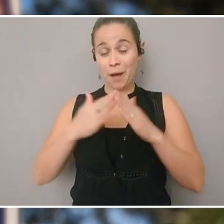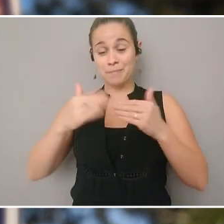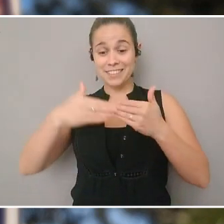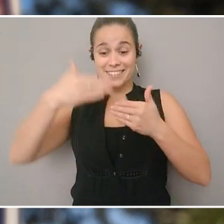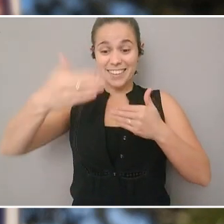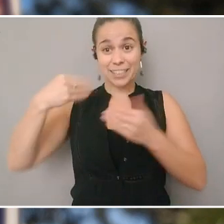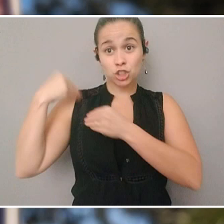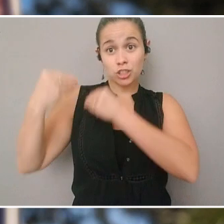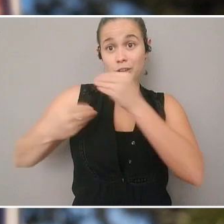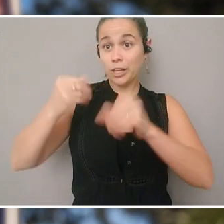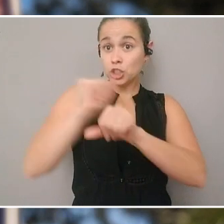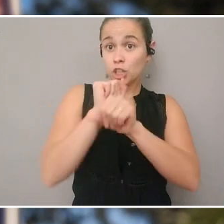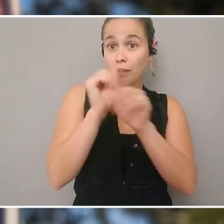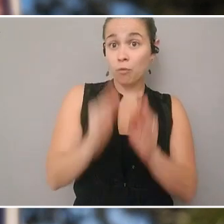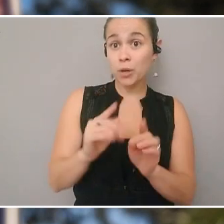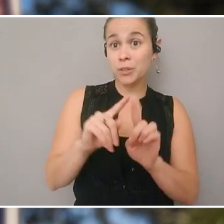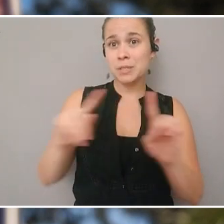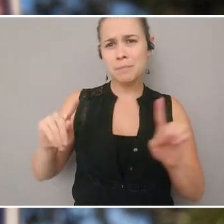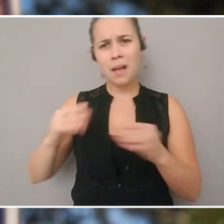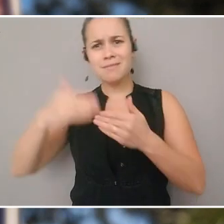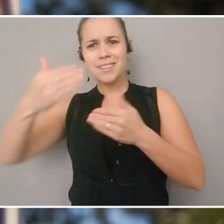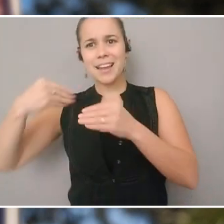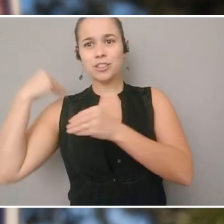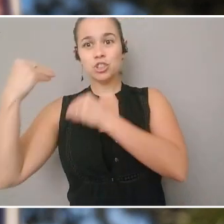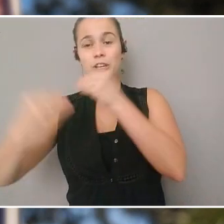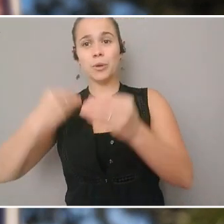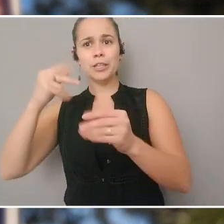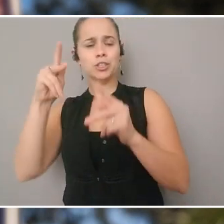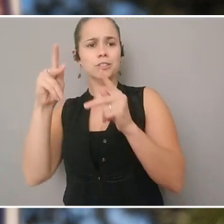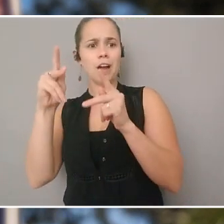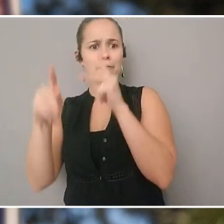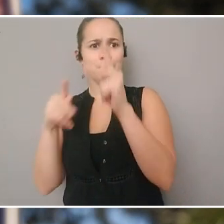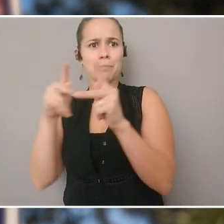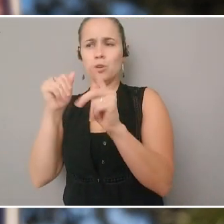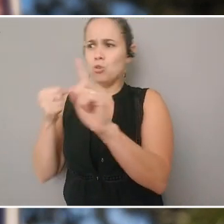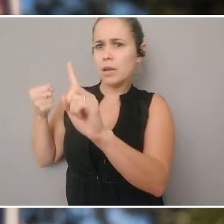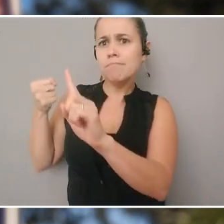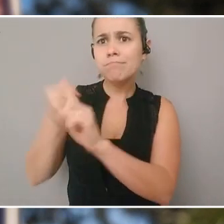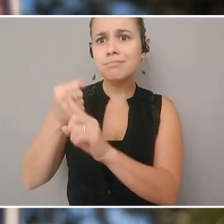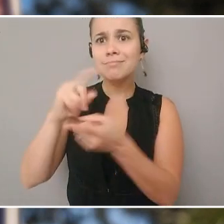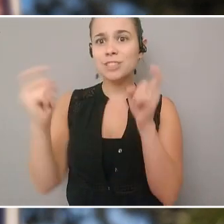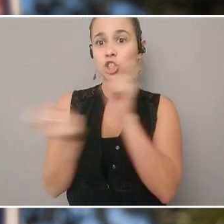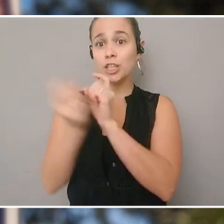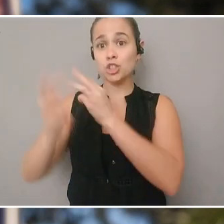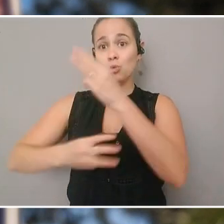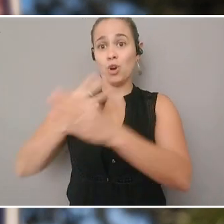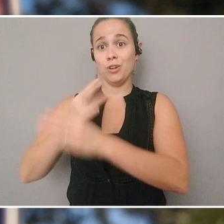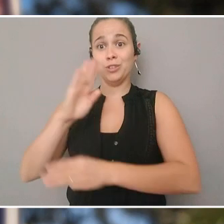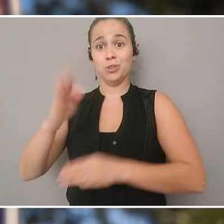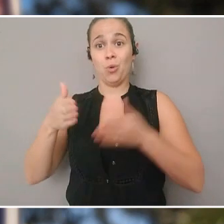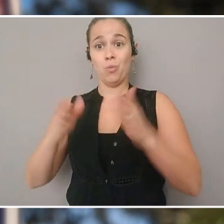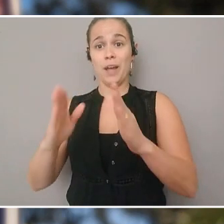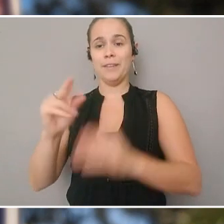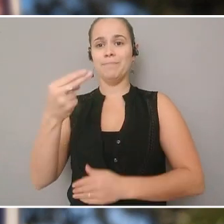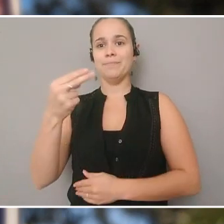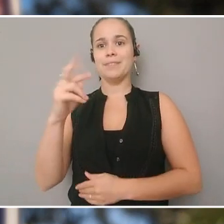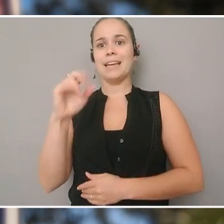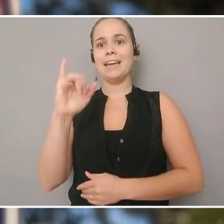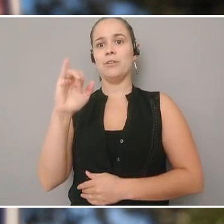generación de personas cambiaran el mundo a su manera. Harriet Tubman, un